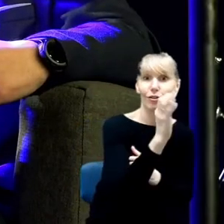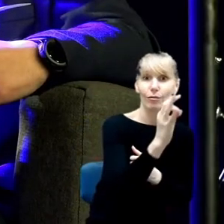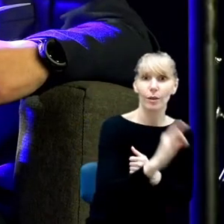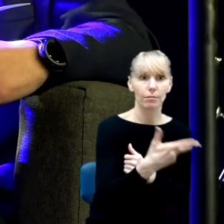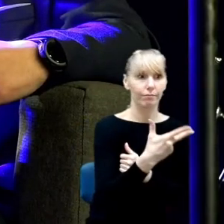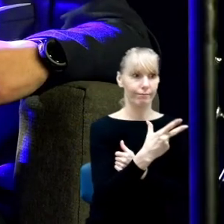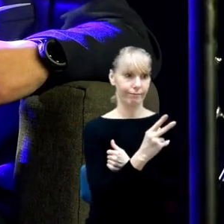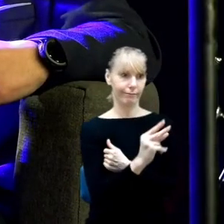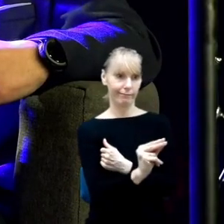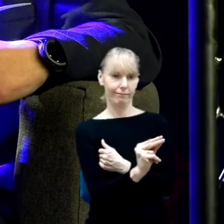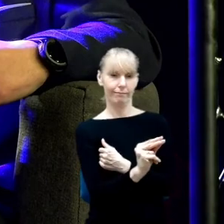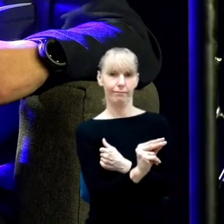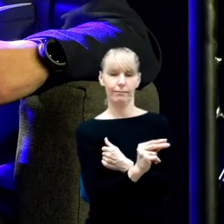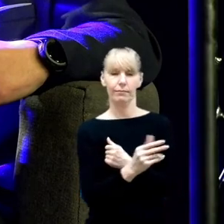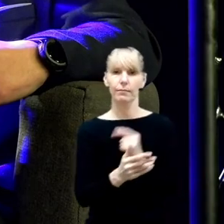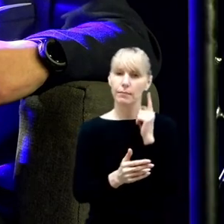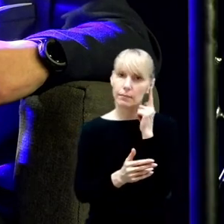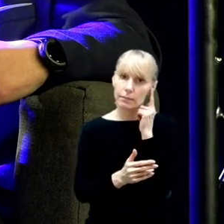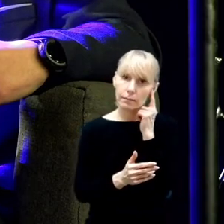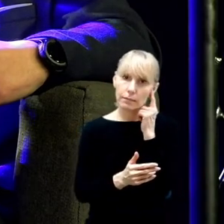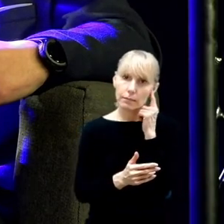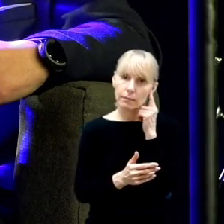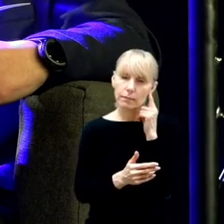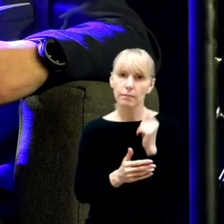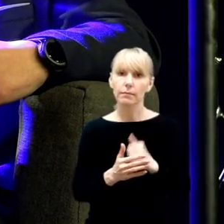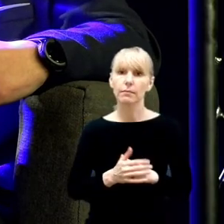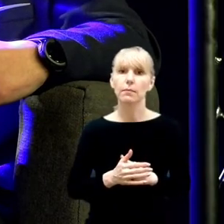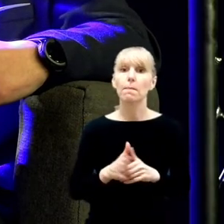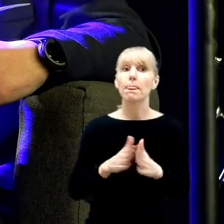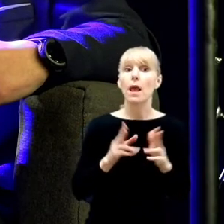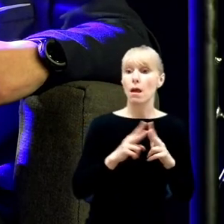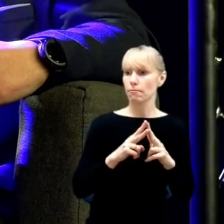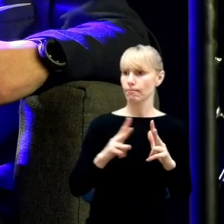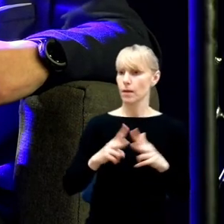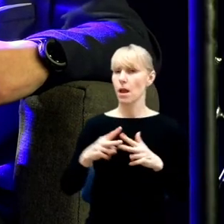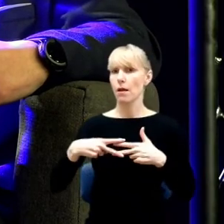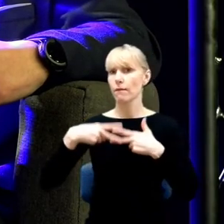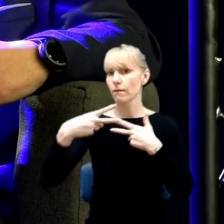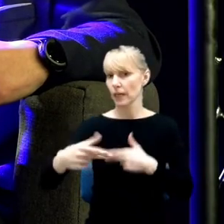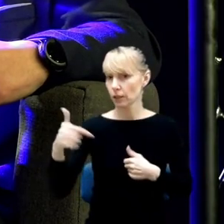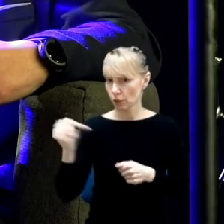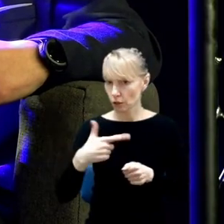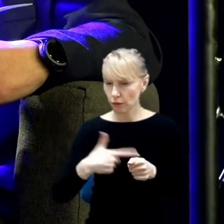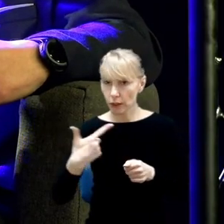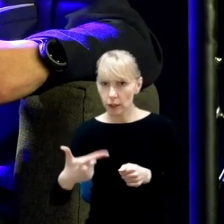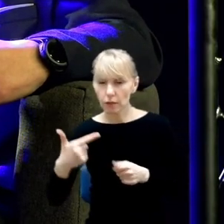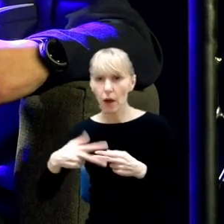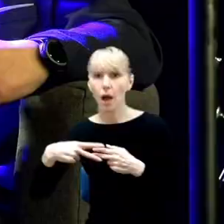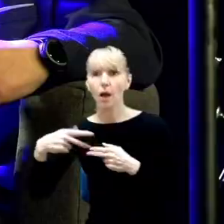Ale w perspektywie 2022-2024 70% gmin wskazało,